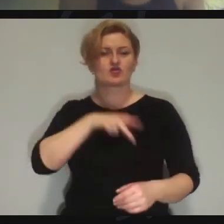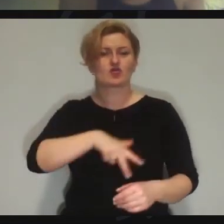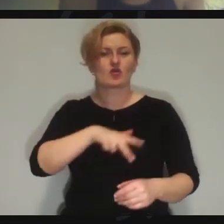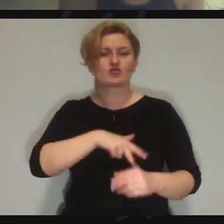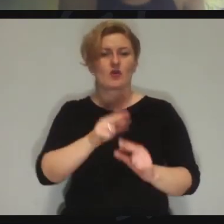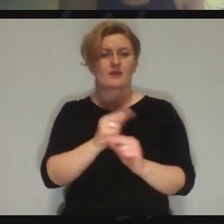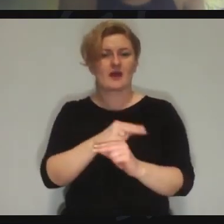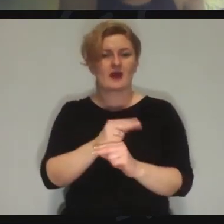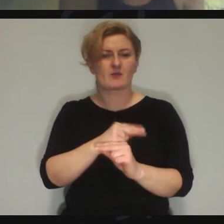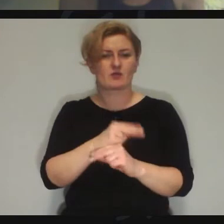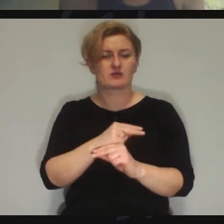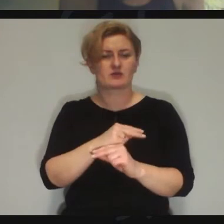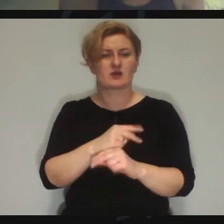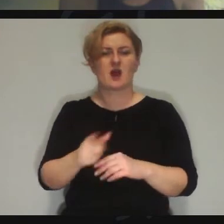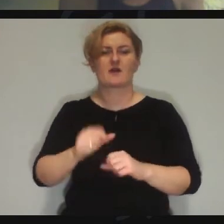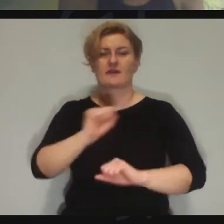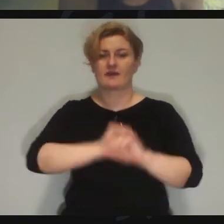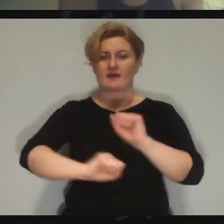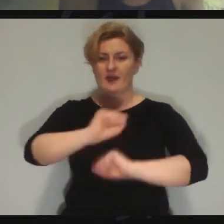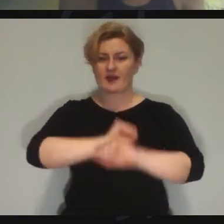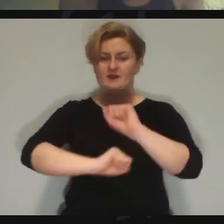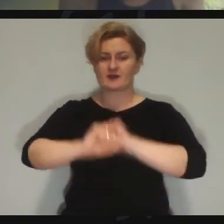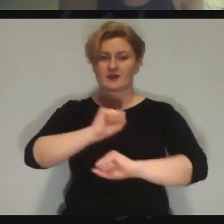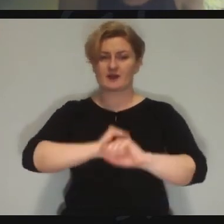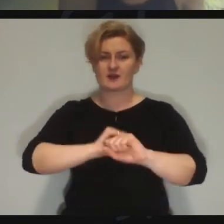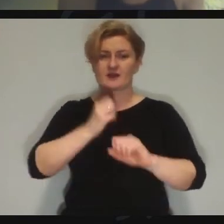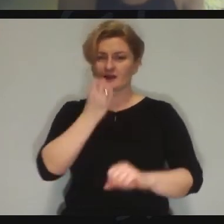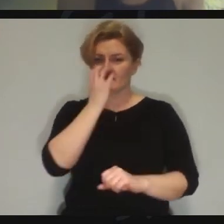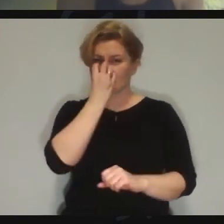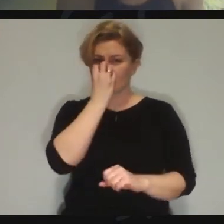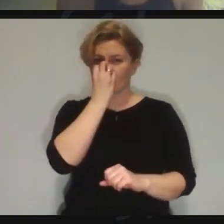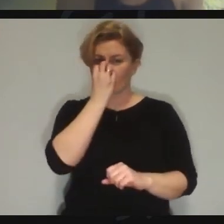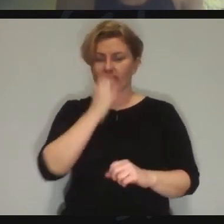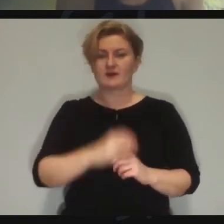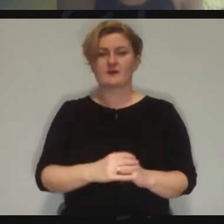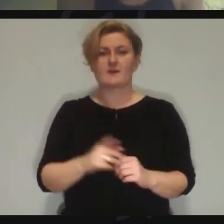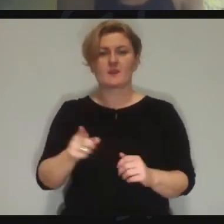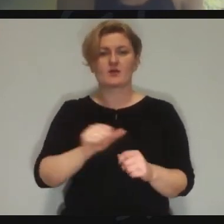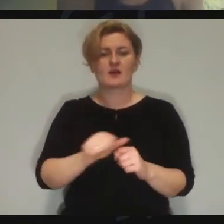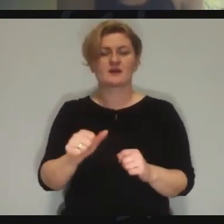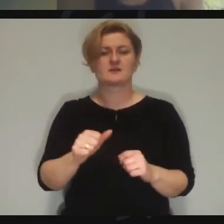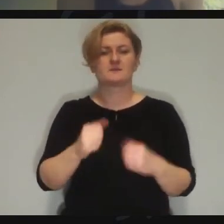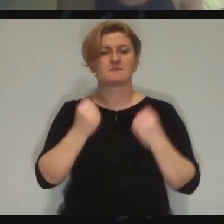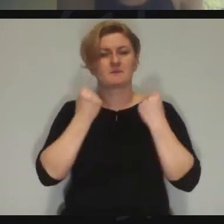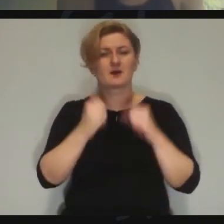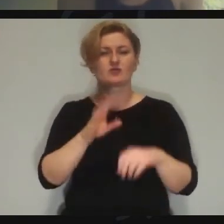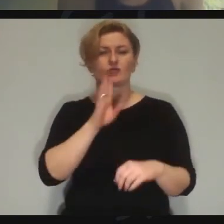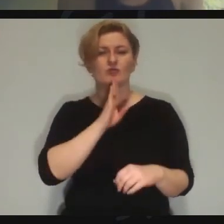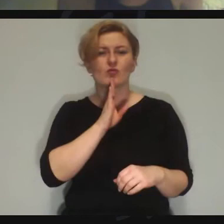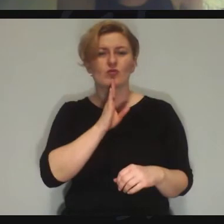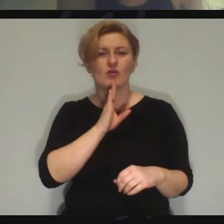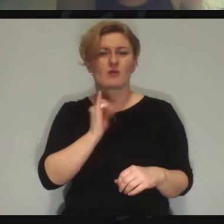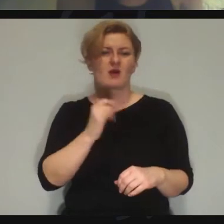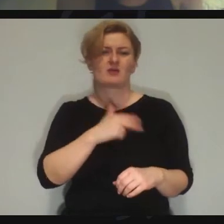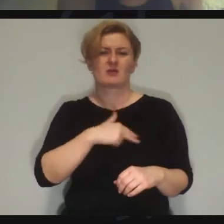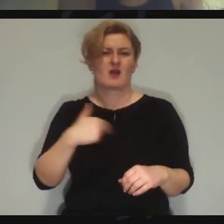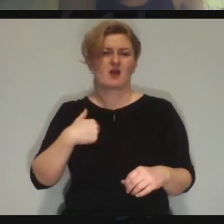Jeżeli chodzi o trening typowo cyrkowy, to jest on bardzo podobny do naszych treningów kuglarskich.